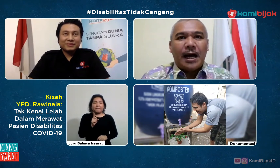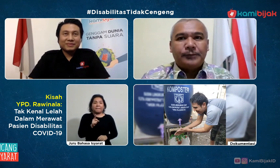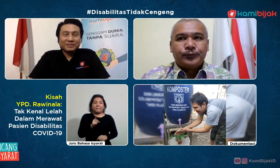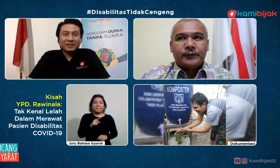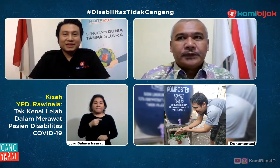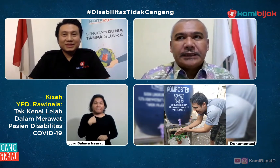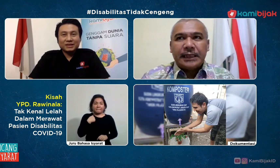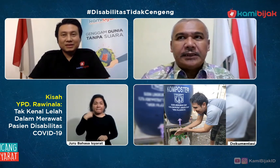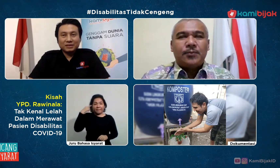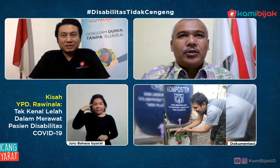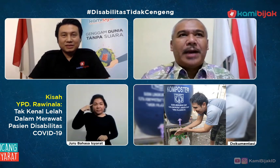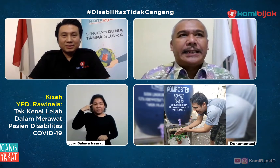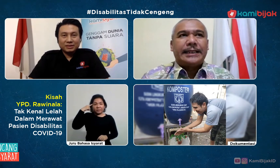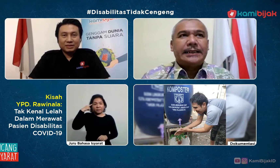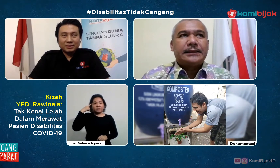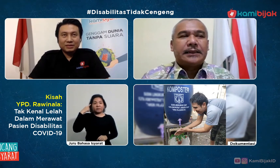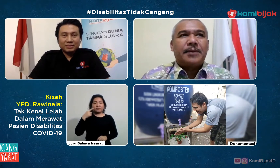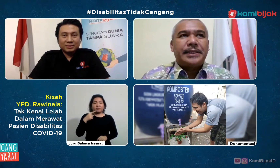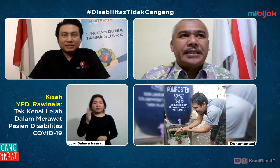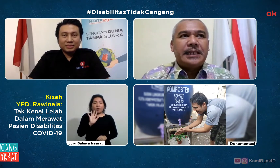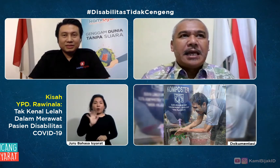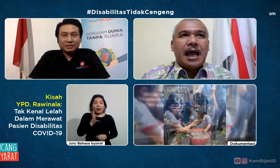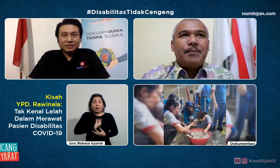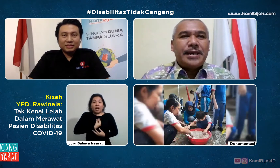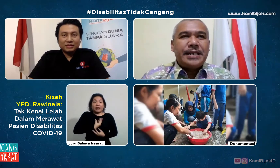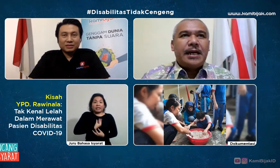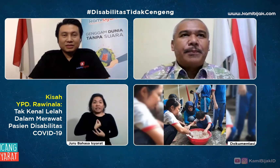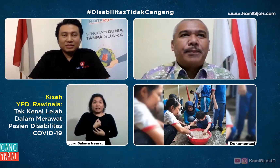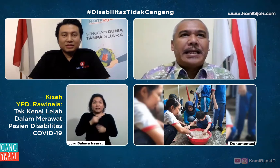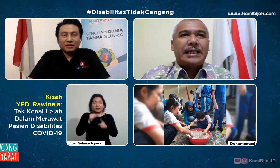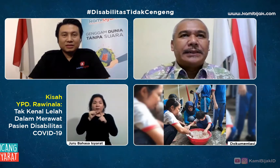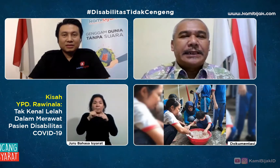bahwa kita tidak boleh panik tetapi apa yang paling penting